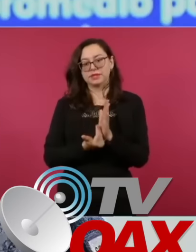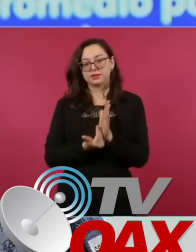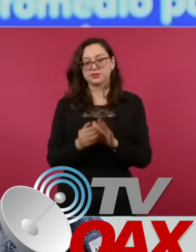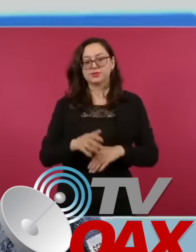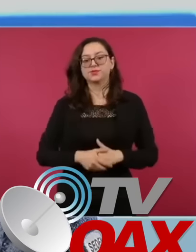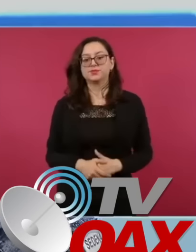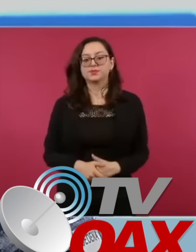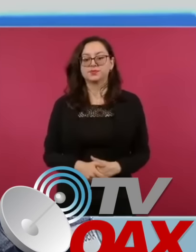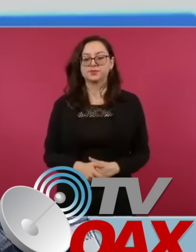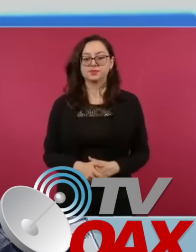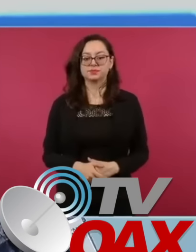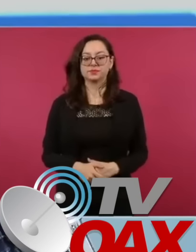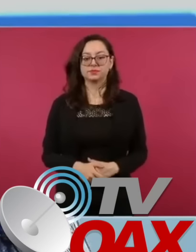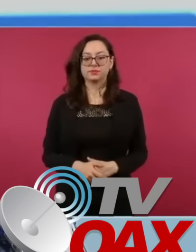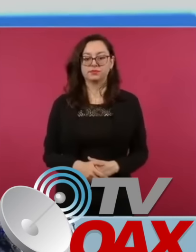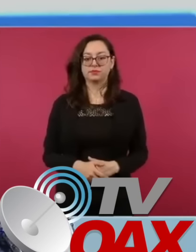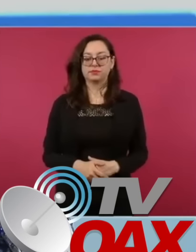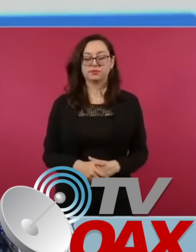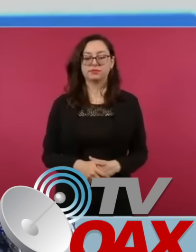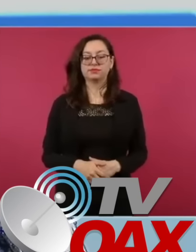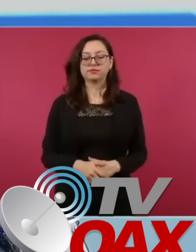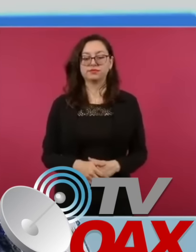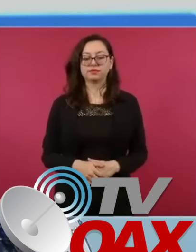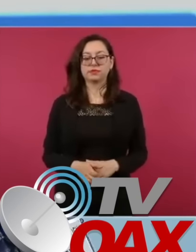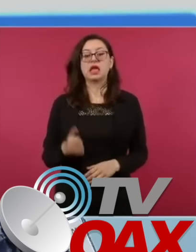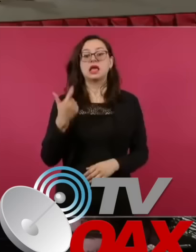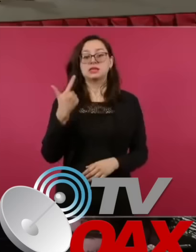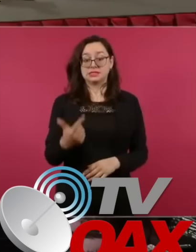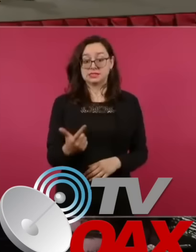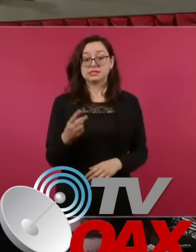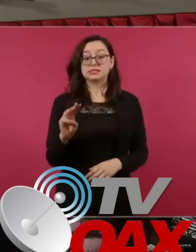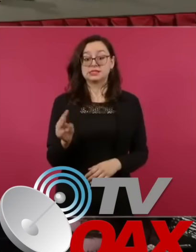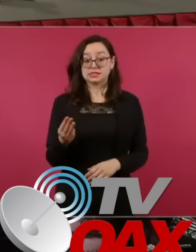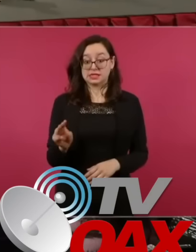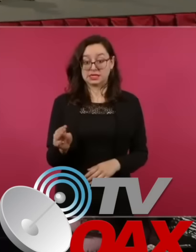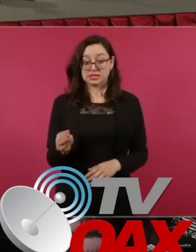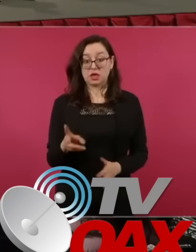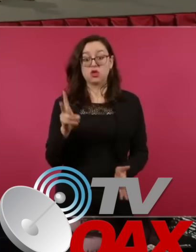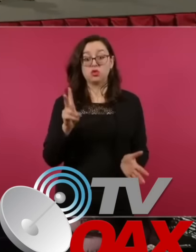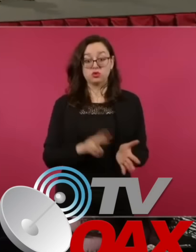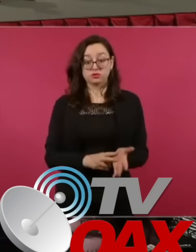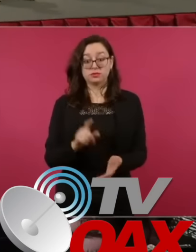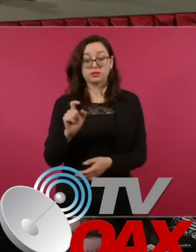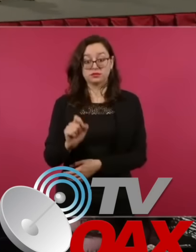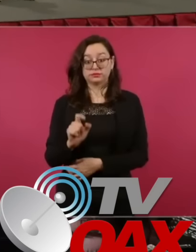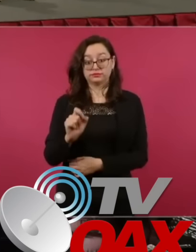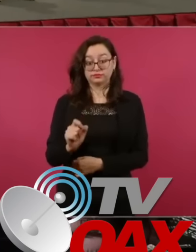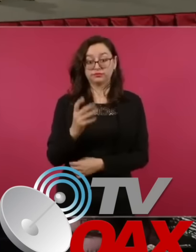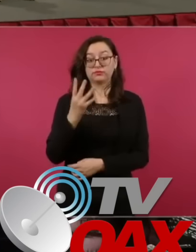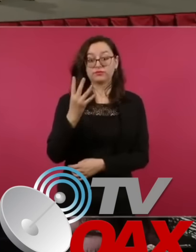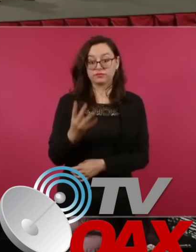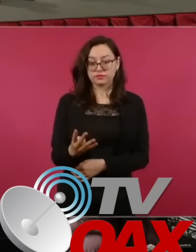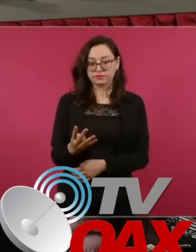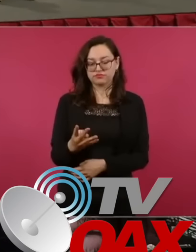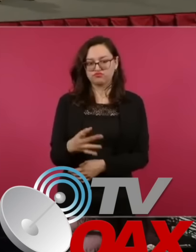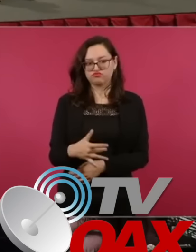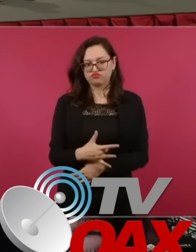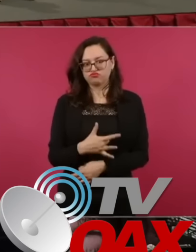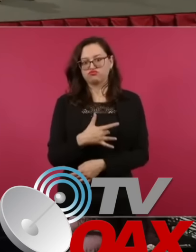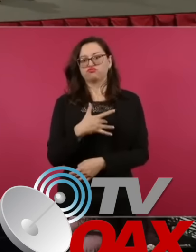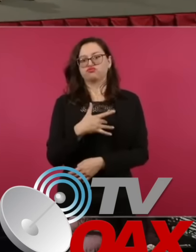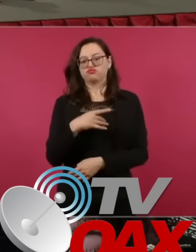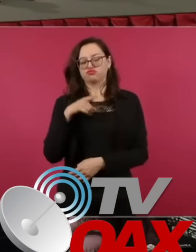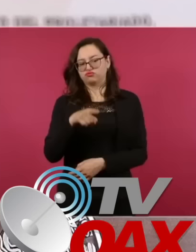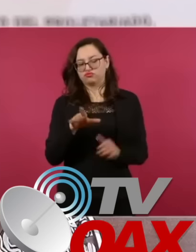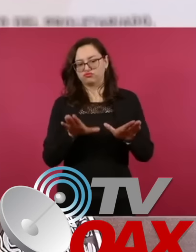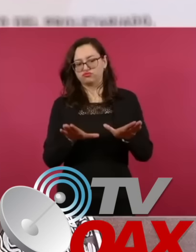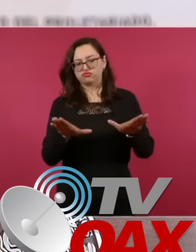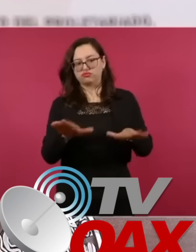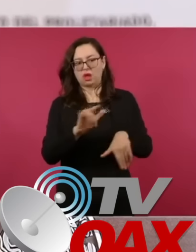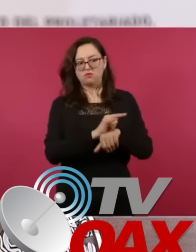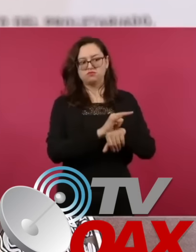por favor el 7 de mayo de 2024 para incrementar la capacidad de la aerolínea se firmó un contrato con